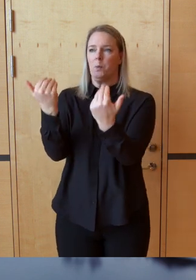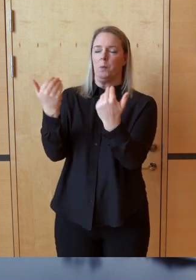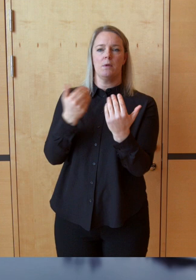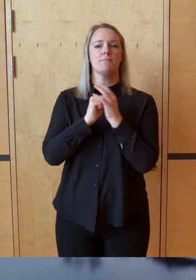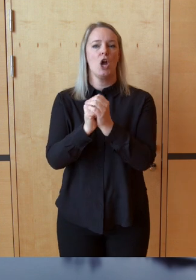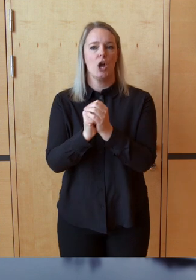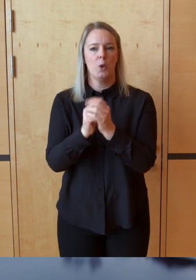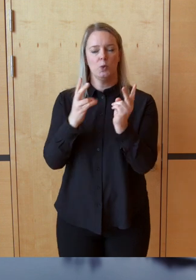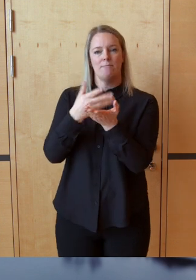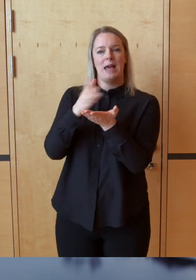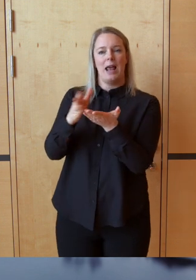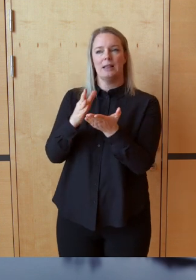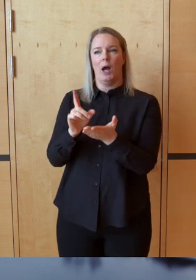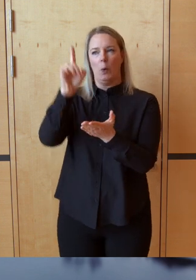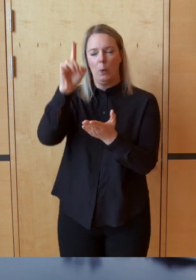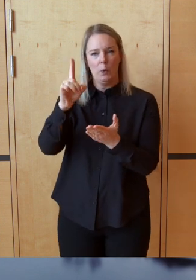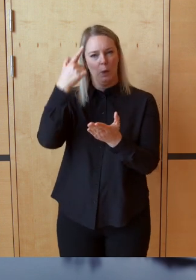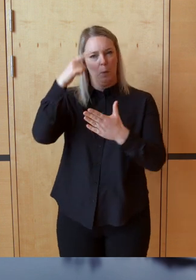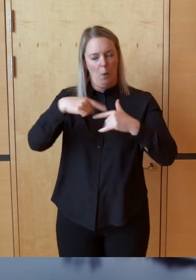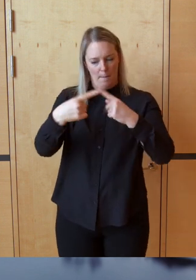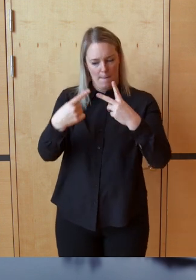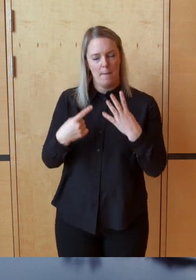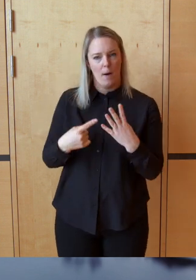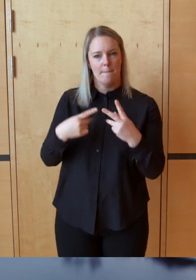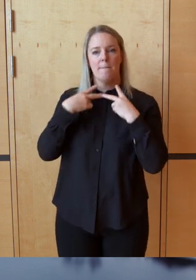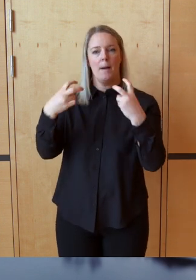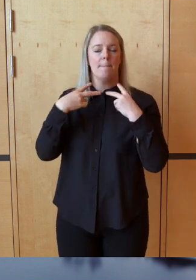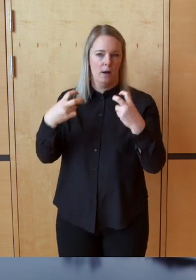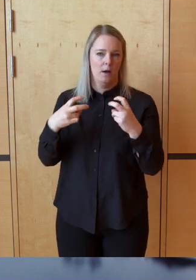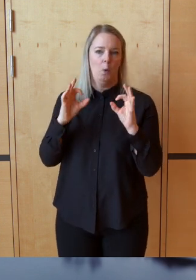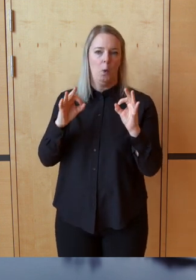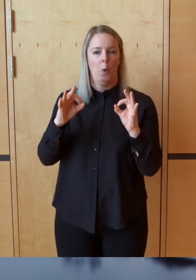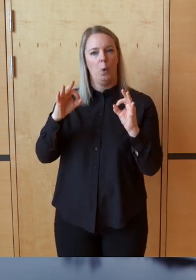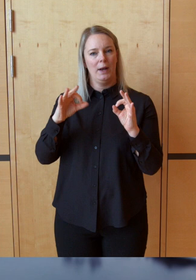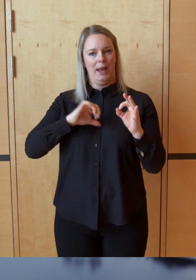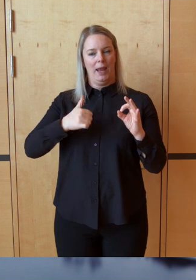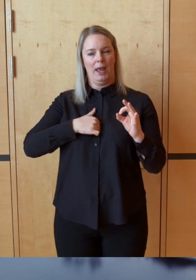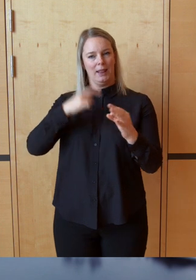Berätta om den här guden man tror på och hur man förhåller sig till den här guden och det gör ju inte körkort